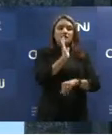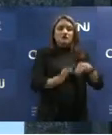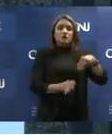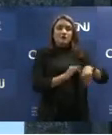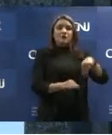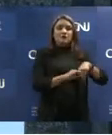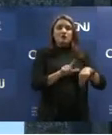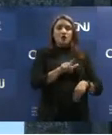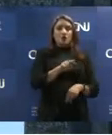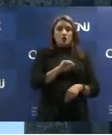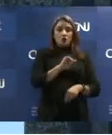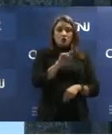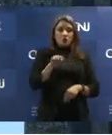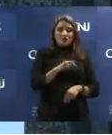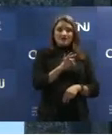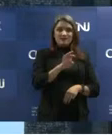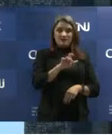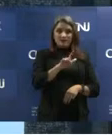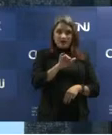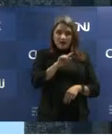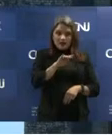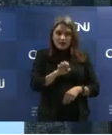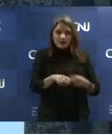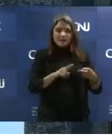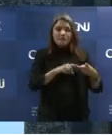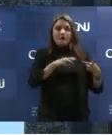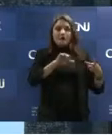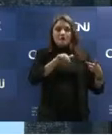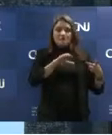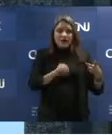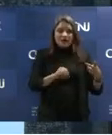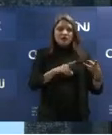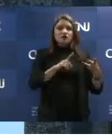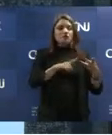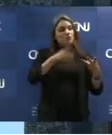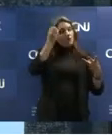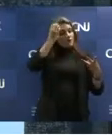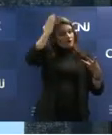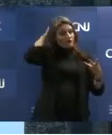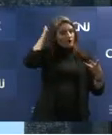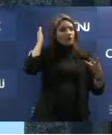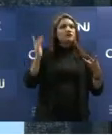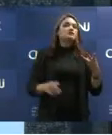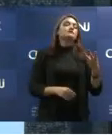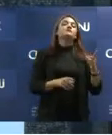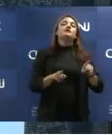Márcio Freitas e o ministro presidente e também por maioria